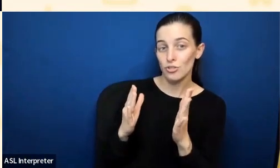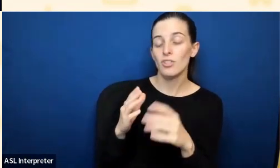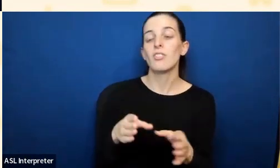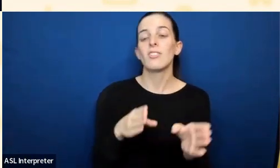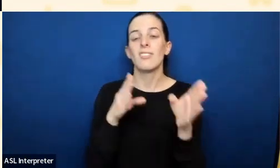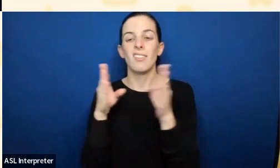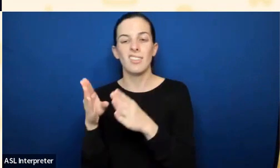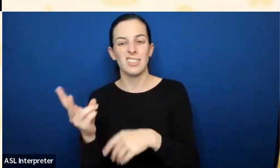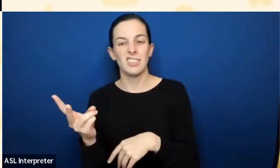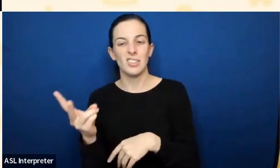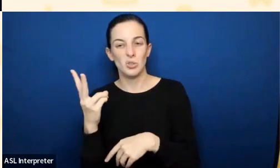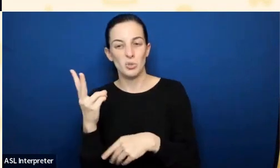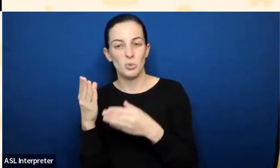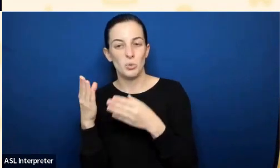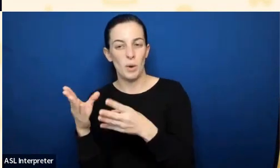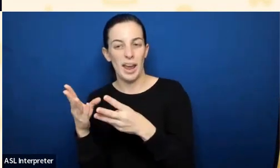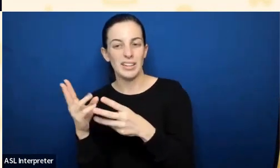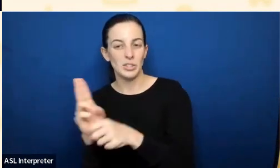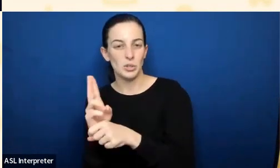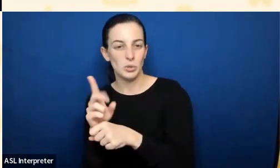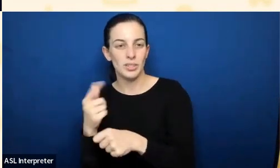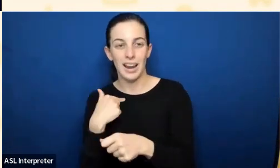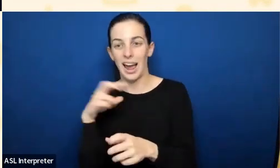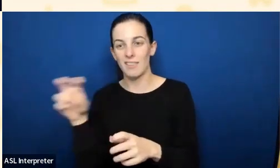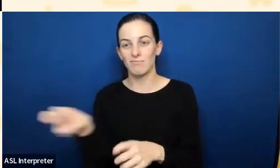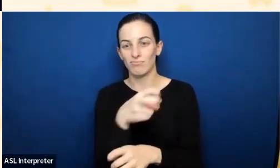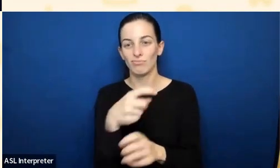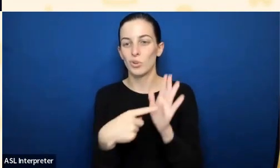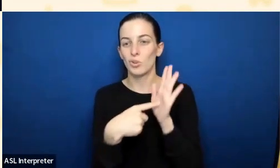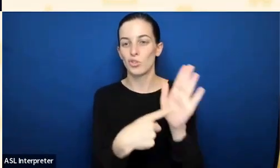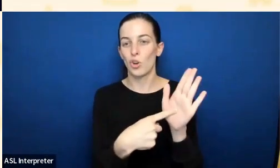siendo animadas a través de scripts de Lottie. Ahora, he cambiado a mi sitio Kinetic Iris.